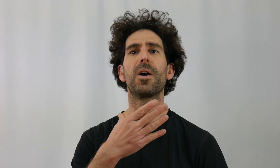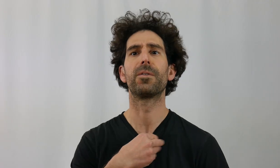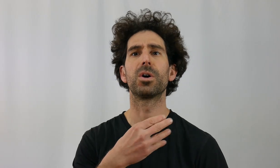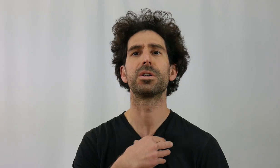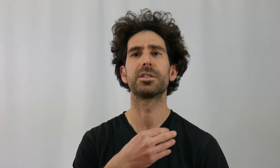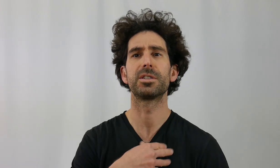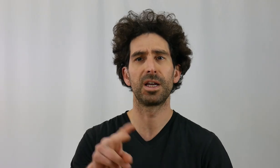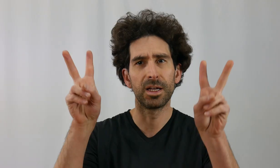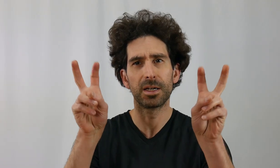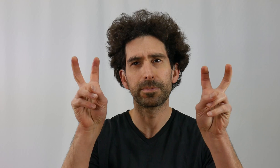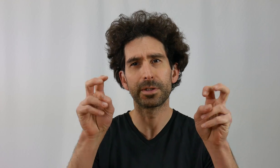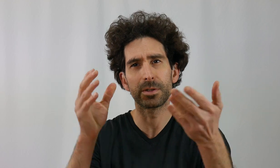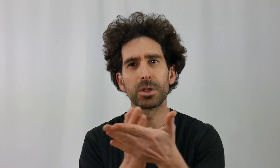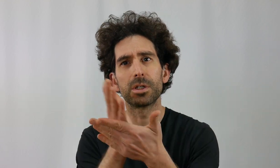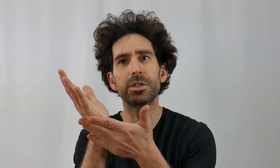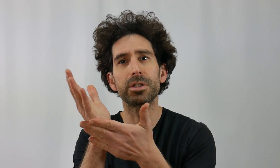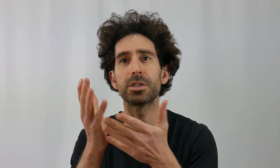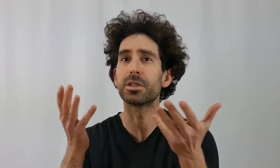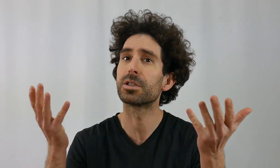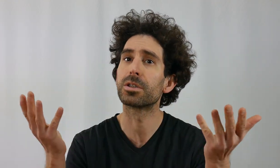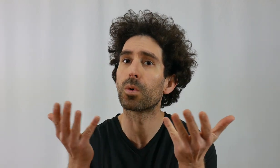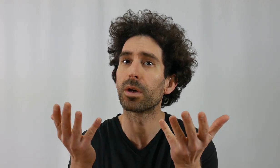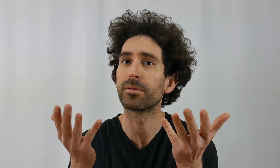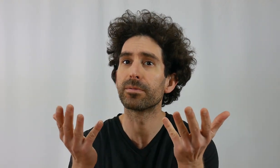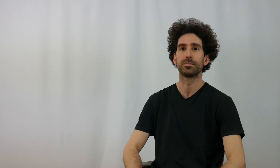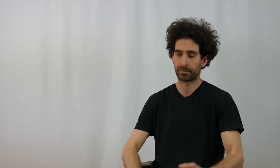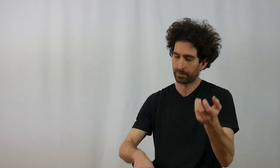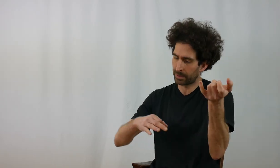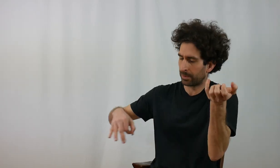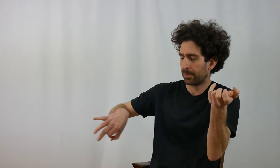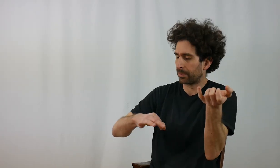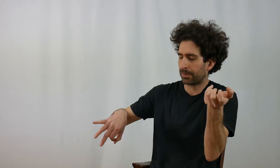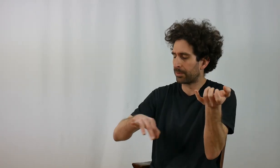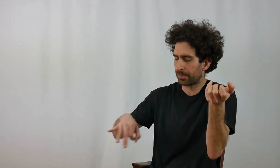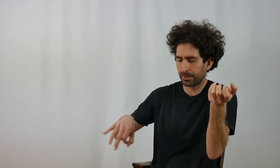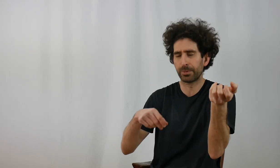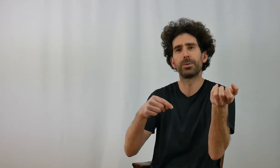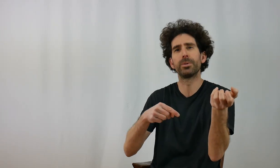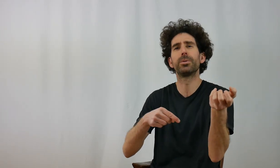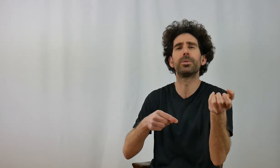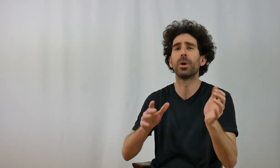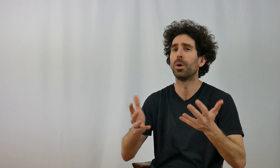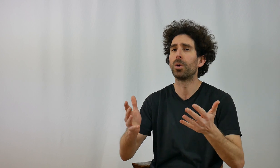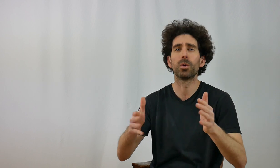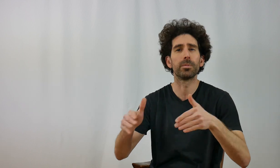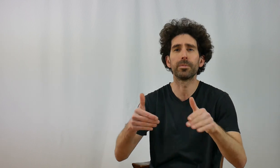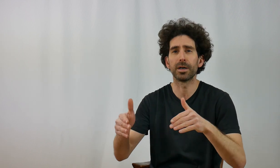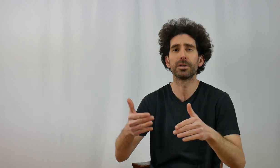Que veut dire cette expression ? Comment marche un violon ?